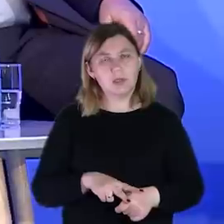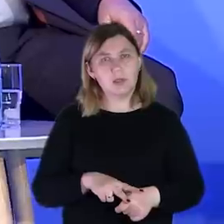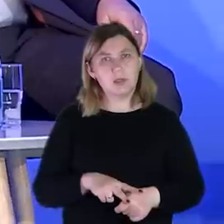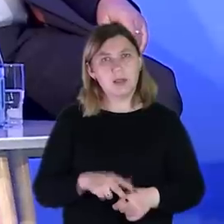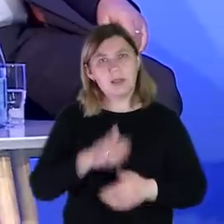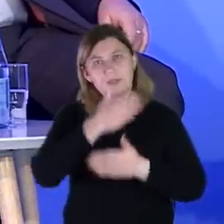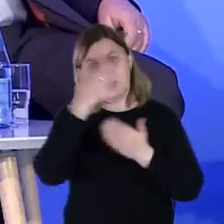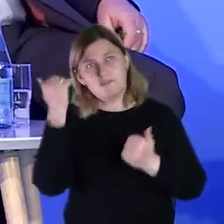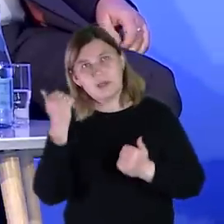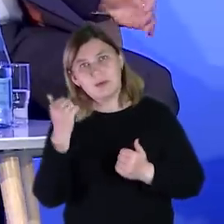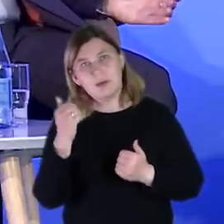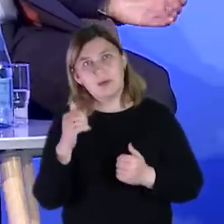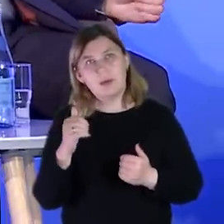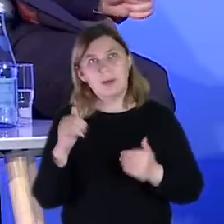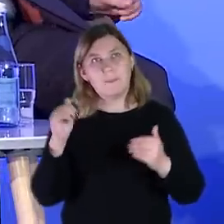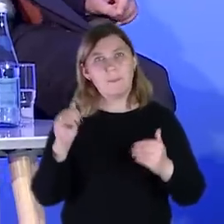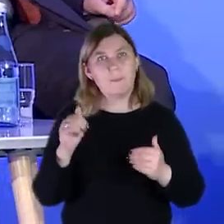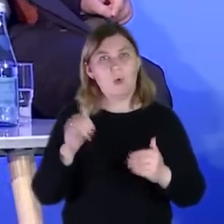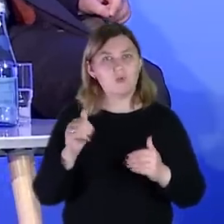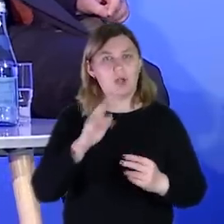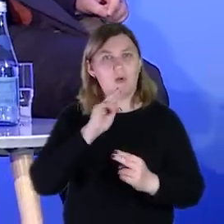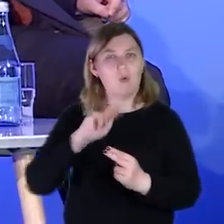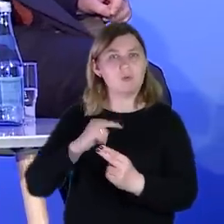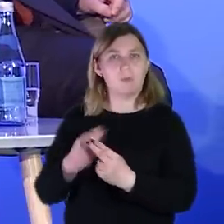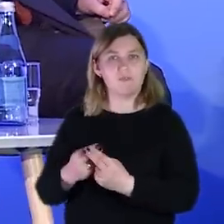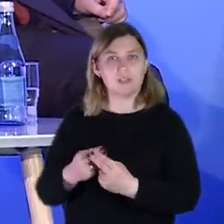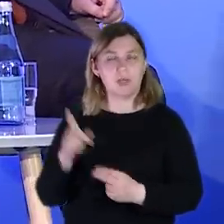Nie wiem, czy będzie mogło mogą znaleźć odpowiedź na bazie dotychczasowych badań.